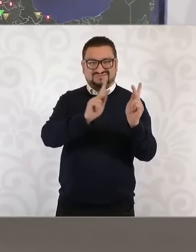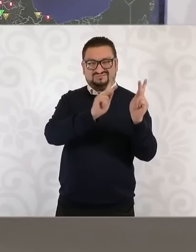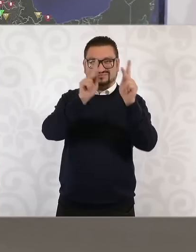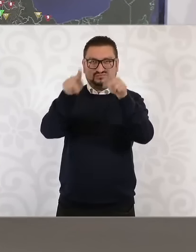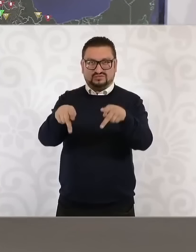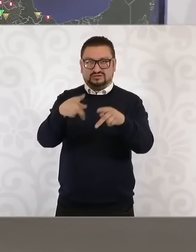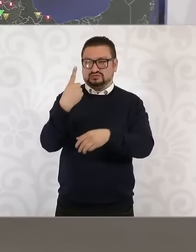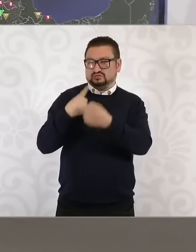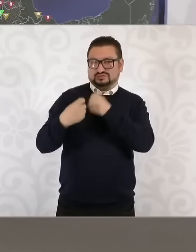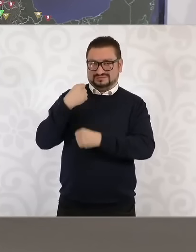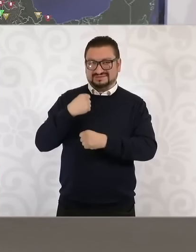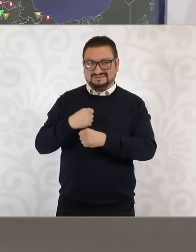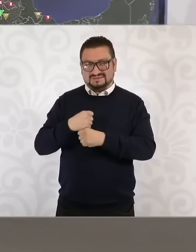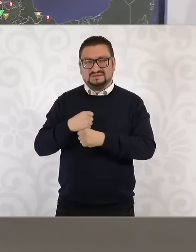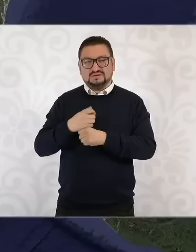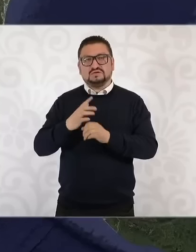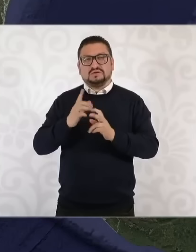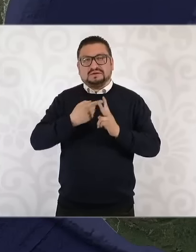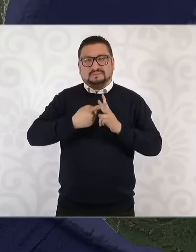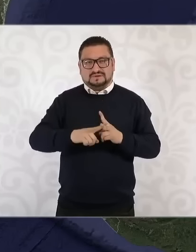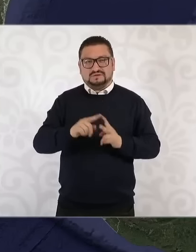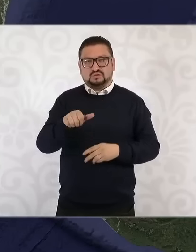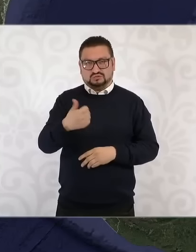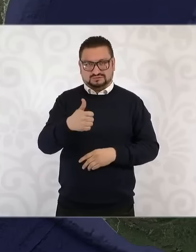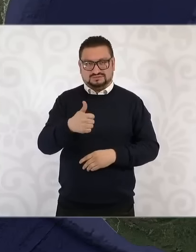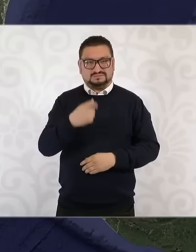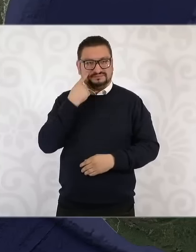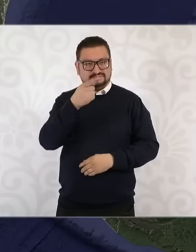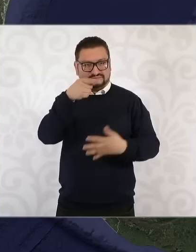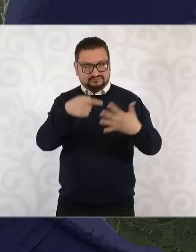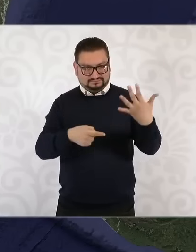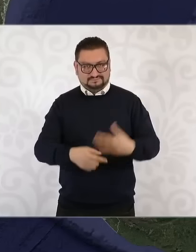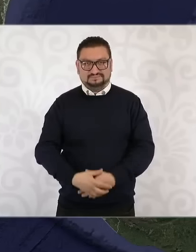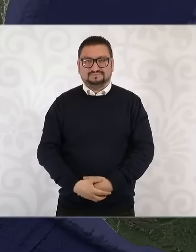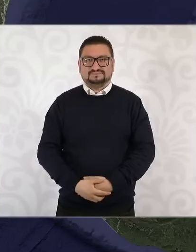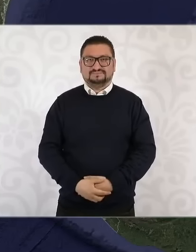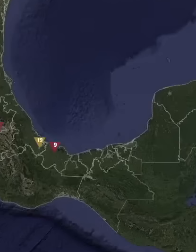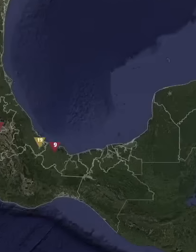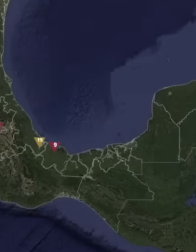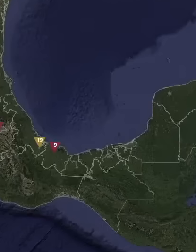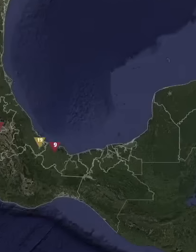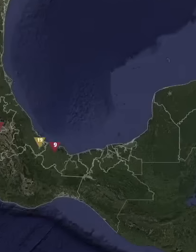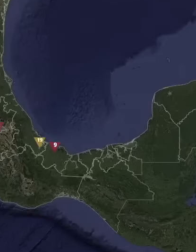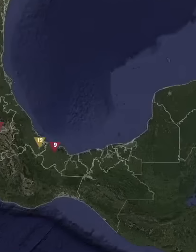el año pasado se iniciaron 11 puentes, se concluyeron dos, los muros en Morelos y el